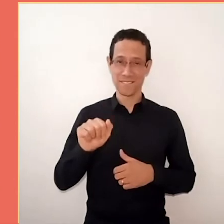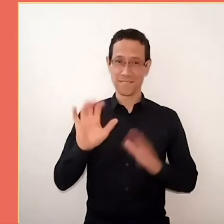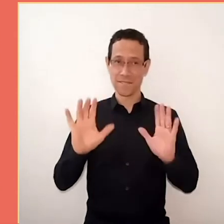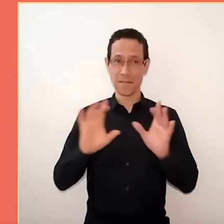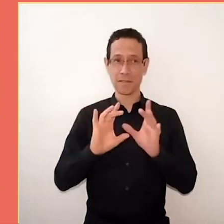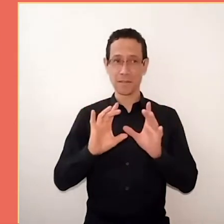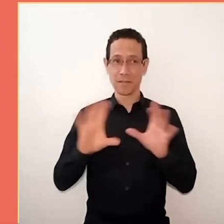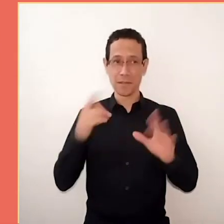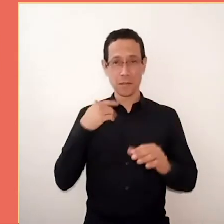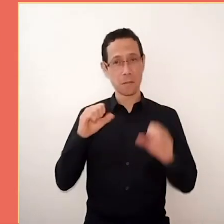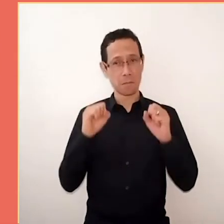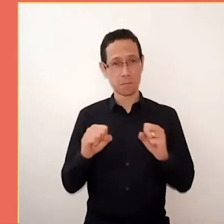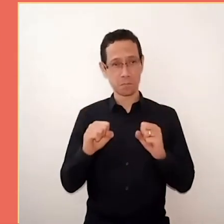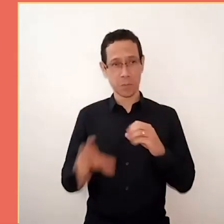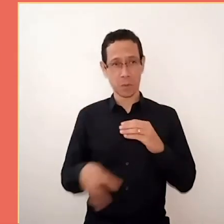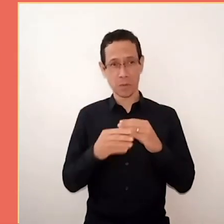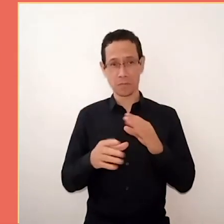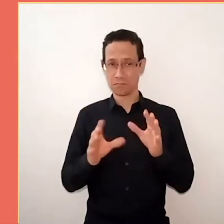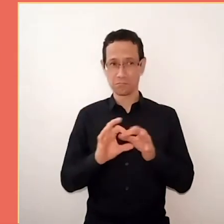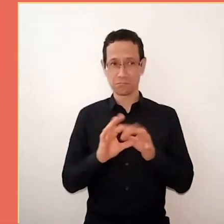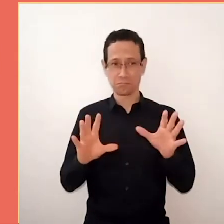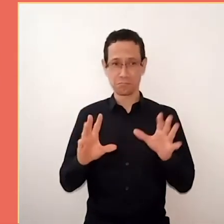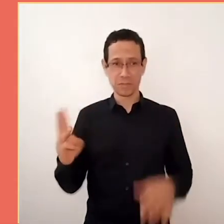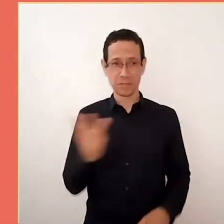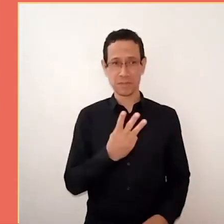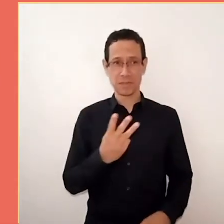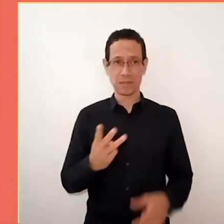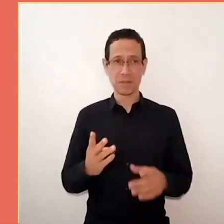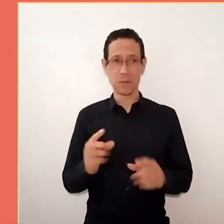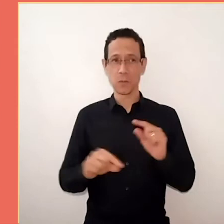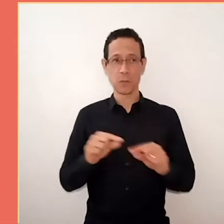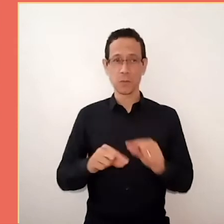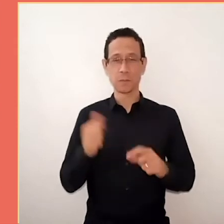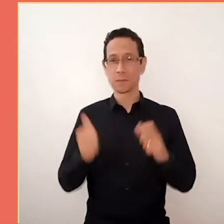talvez comentar alguma coisa? Vocês três entre o que vocês falaram antes da gente…